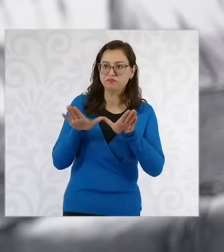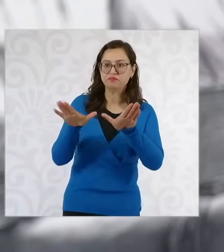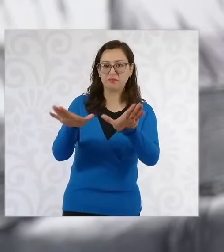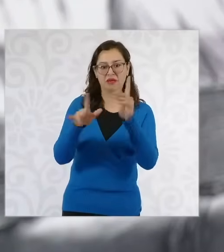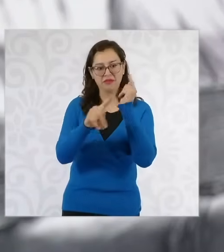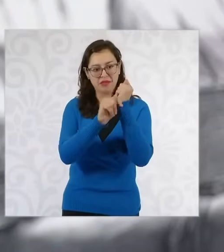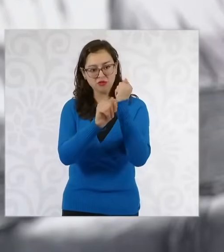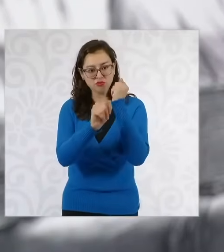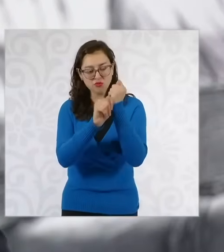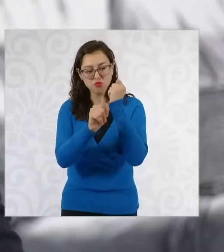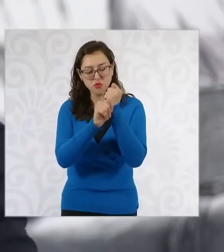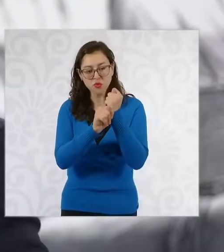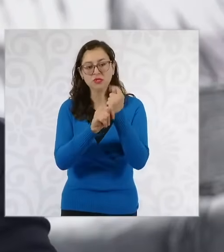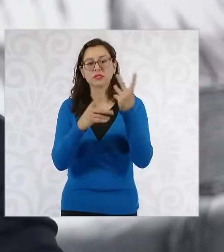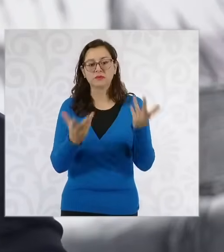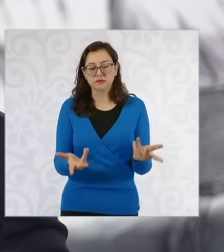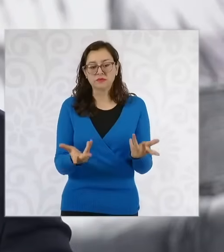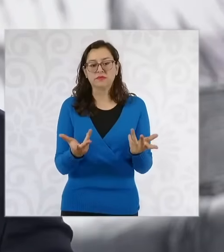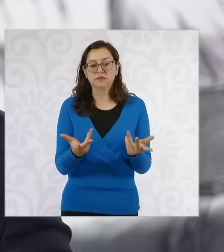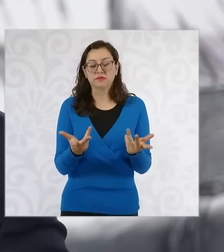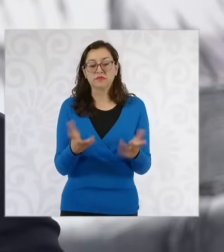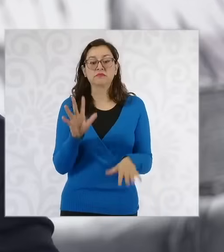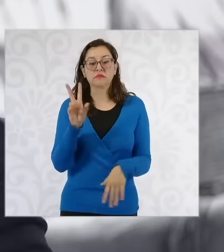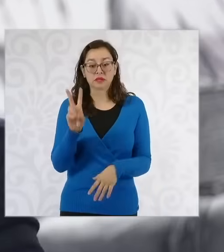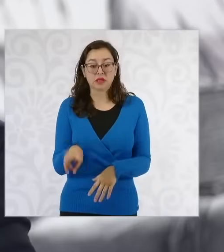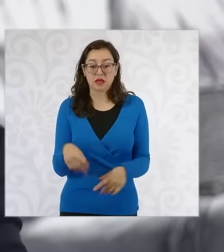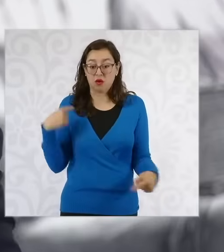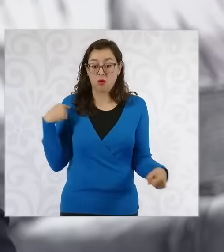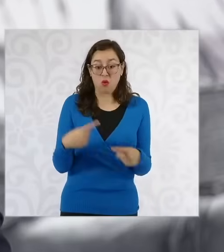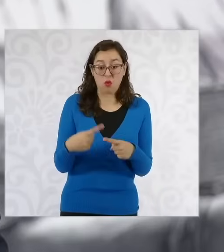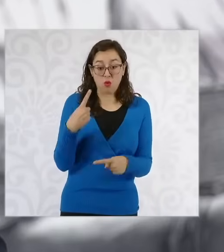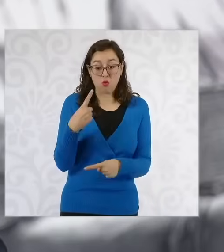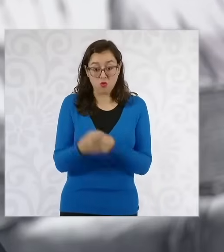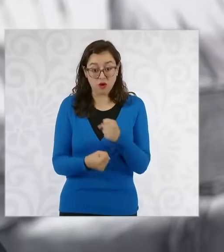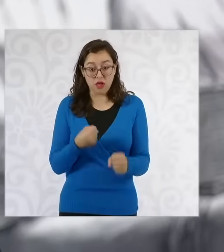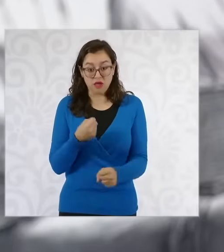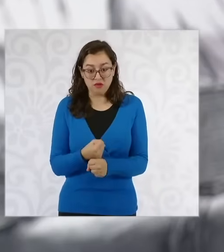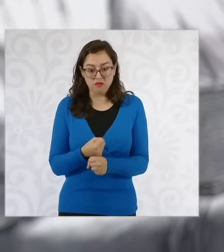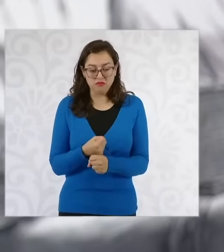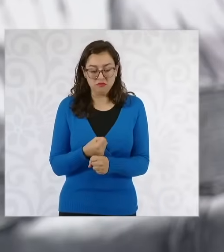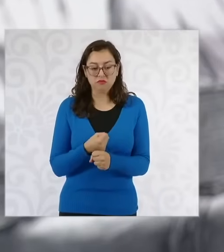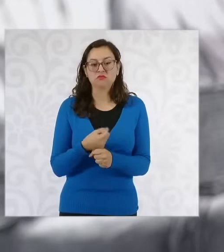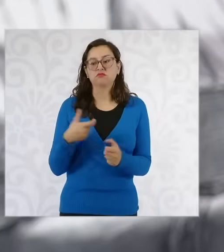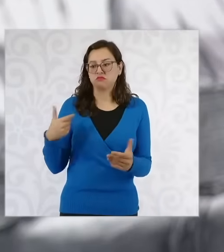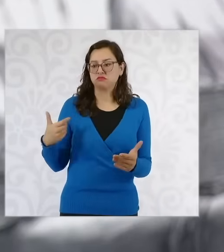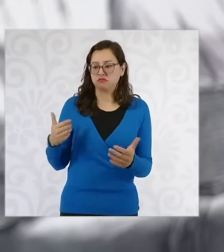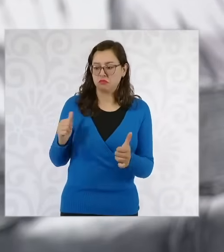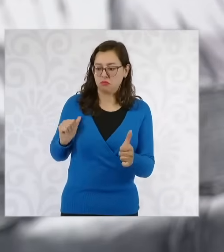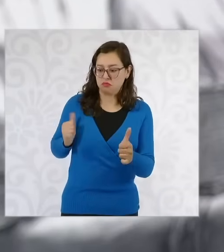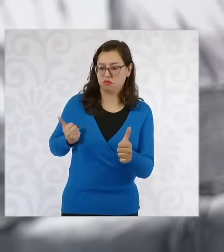obviamente este Presenta una temporalidad En lo cual mexicana se ha unido para fortalecer ese